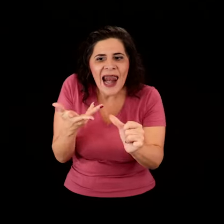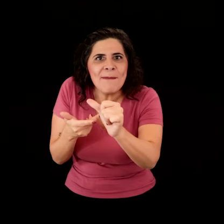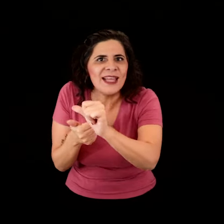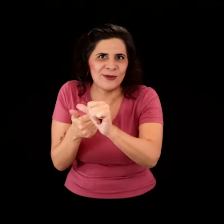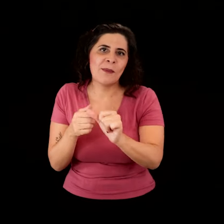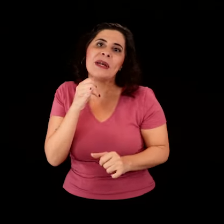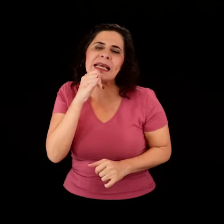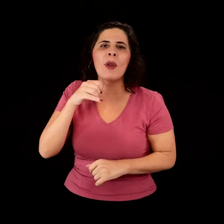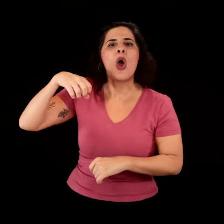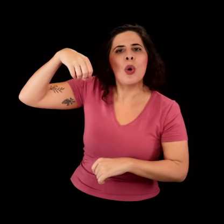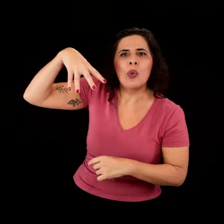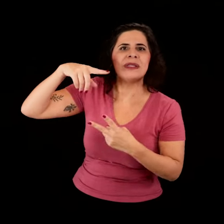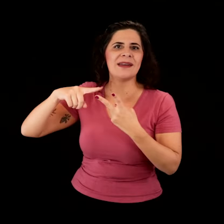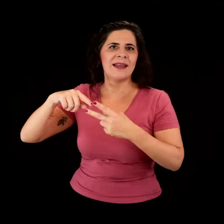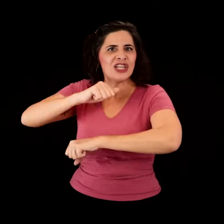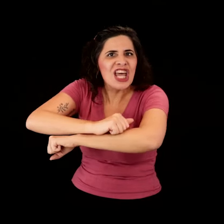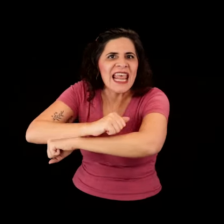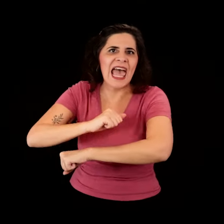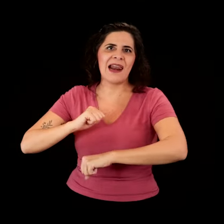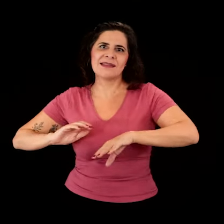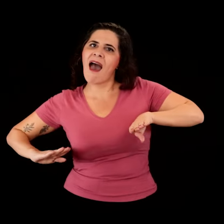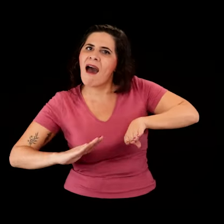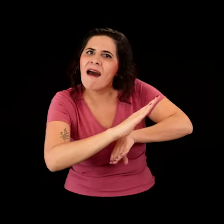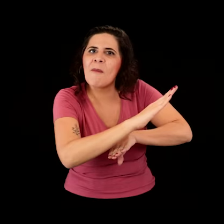Então vamos fazer uma história do lustre, uma das janelas, uma das rampas